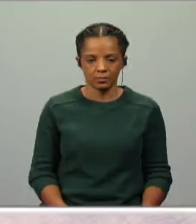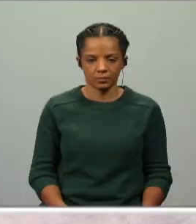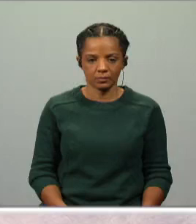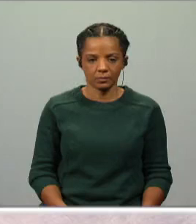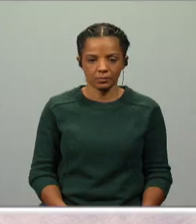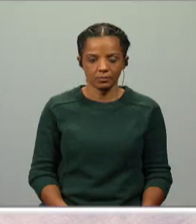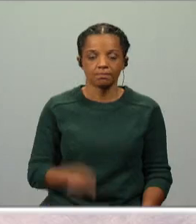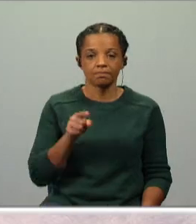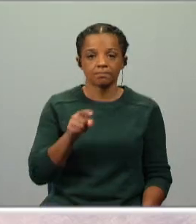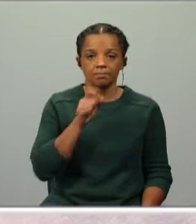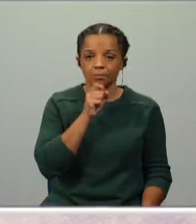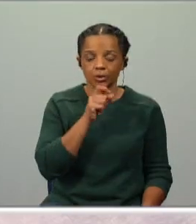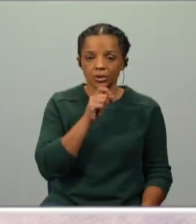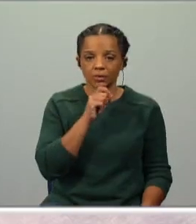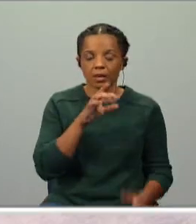aqui. Se calhar tem que se pôr mais escola